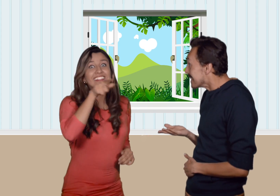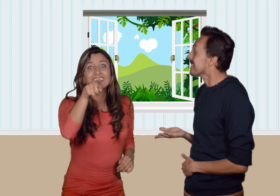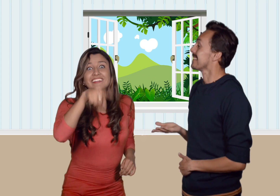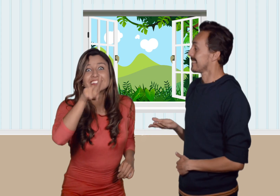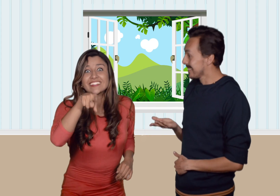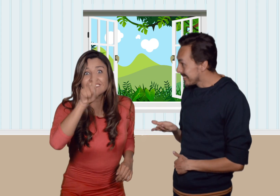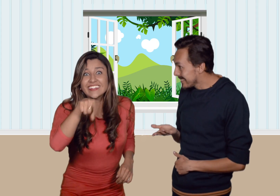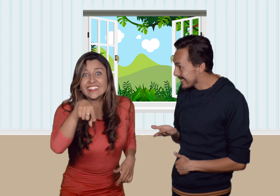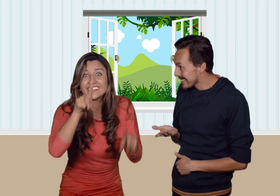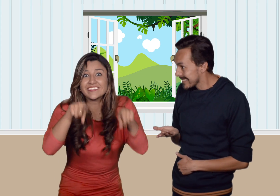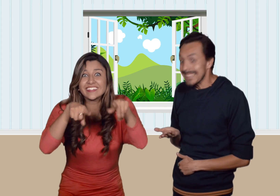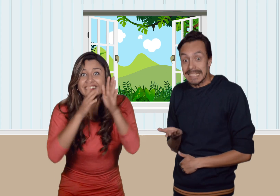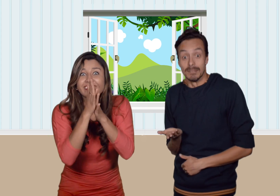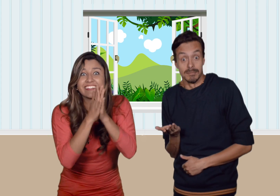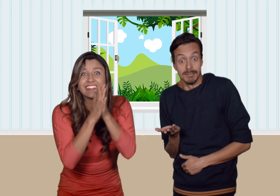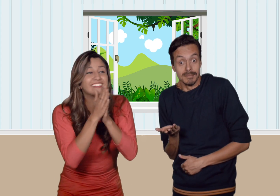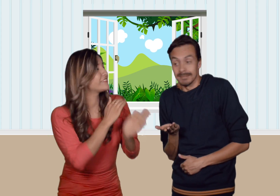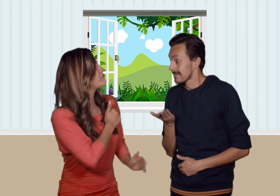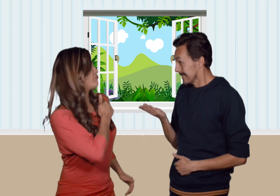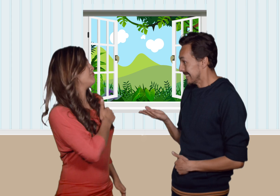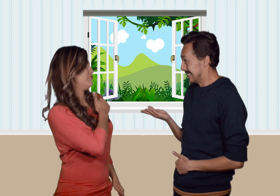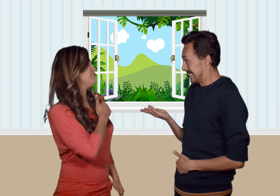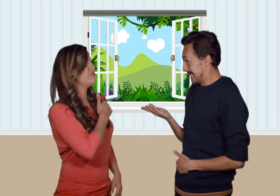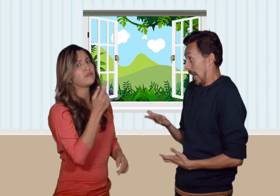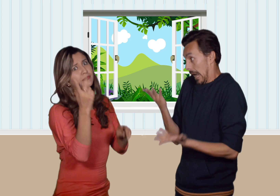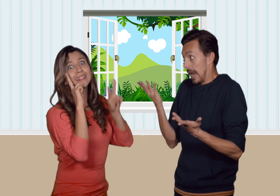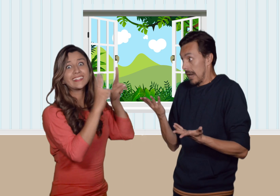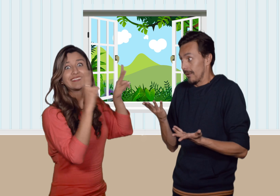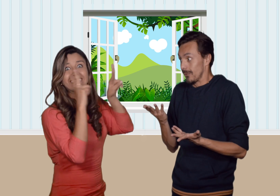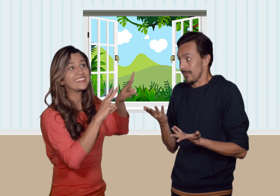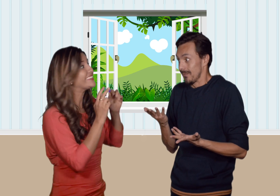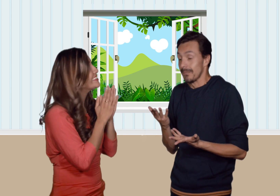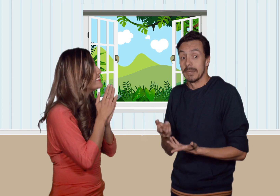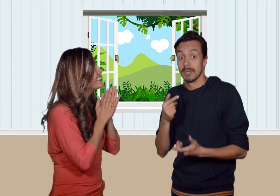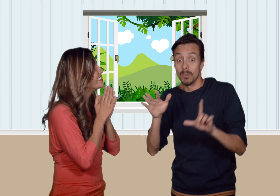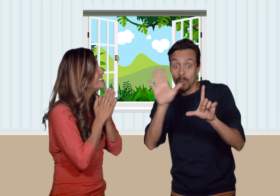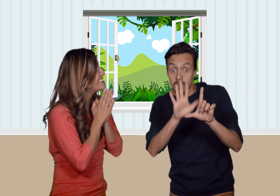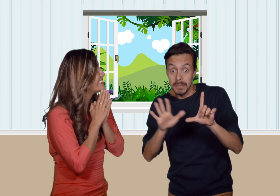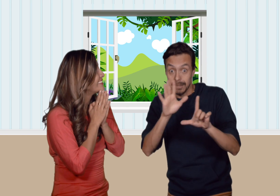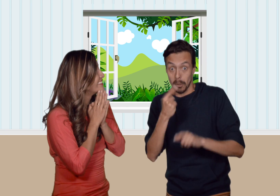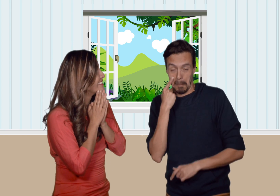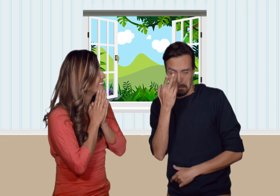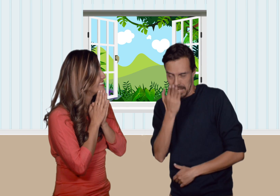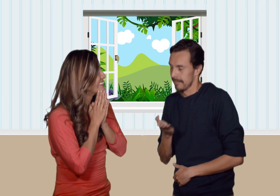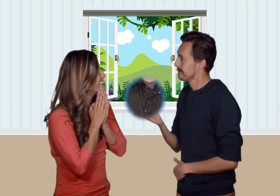¿Ustedes también están emocionados? ¡Sí, queremos verlo ya! Bueno, observemos el video.